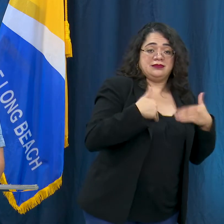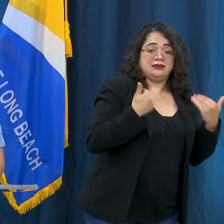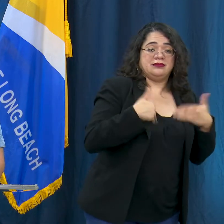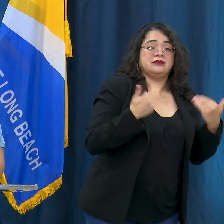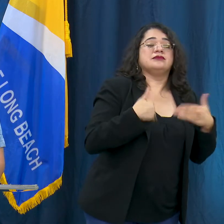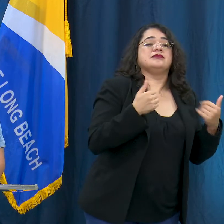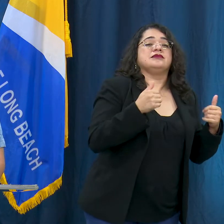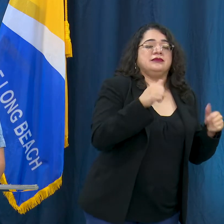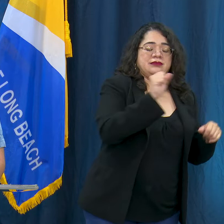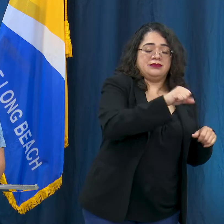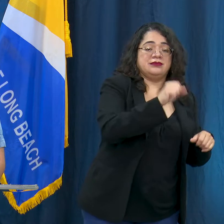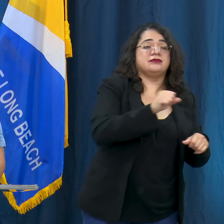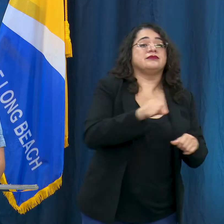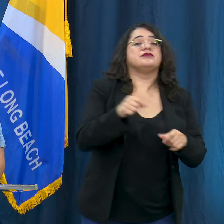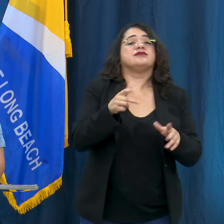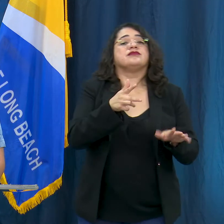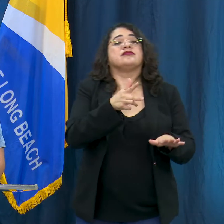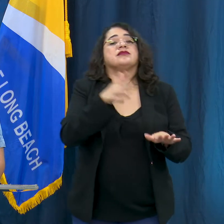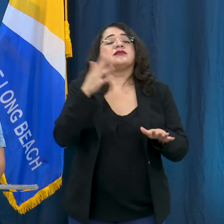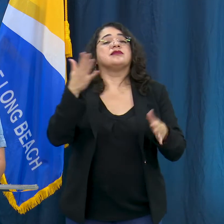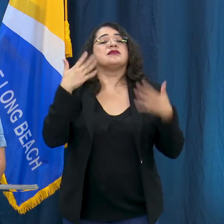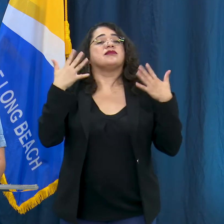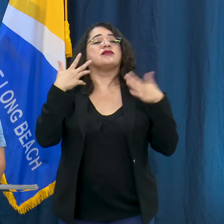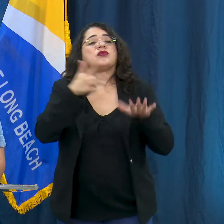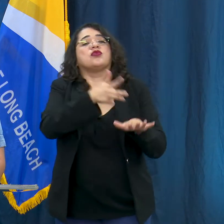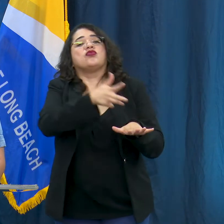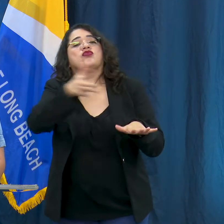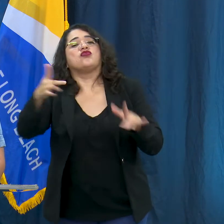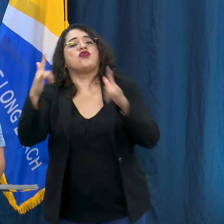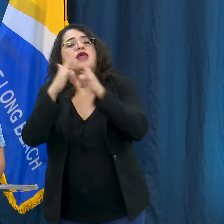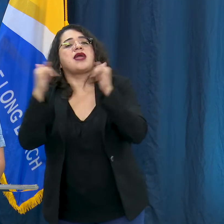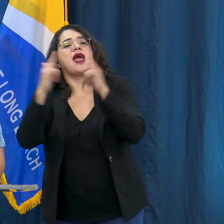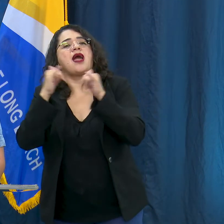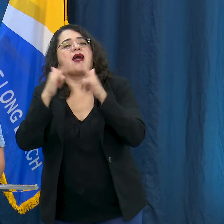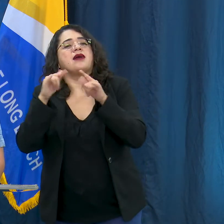recreational i rly blow libre incluye dolos estacionamientos de la playa